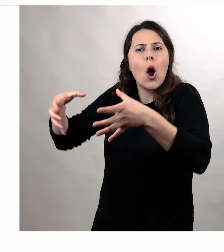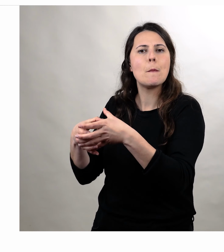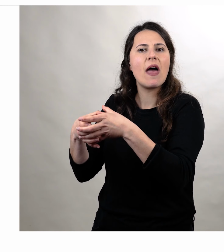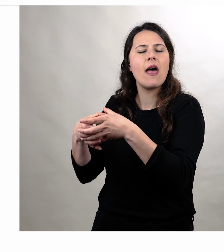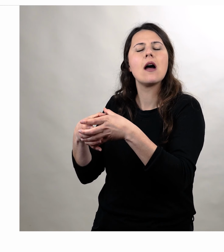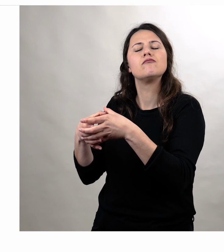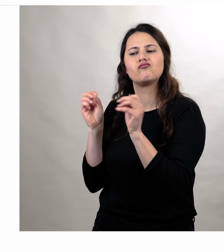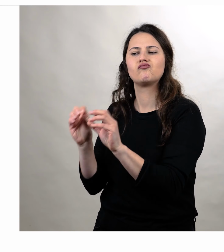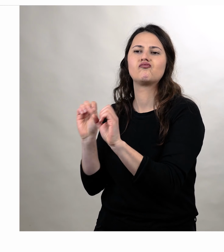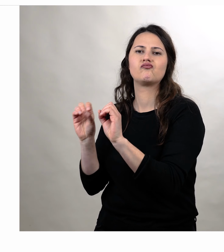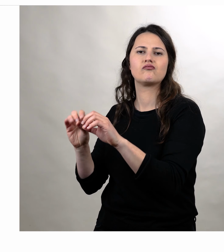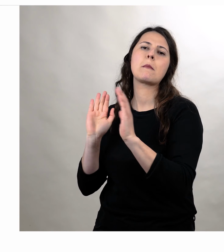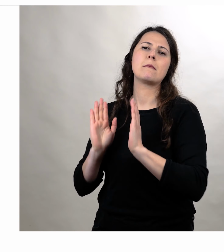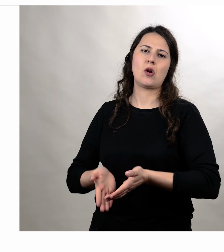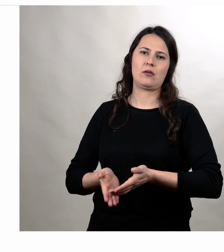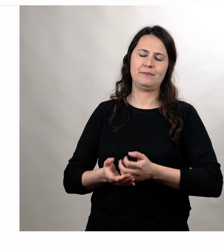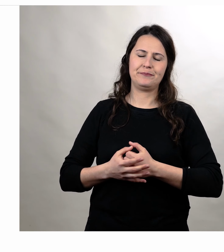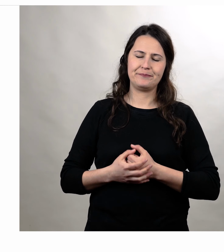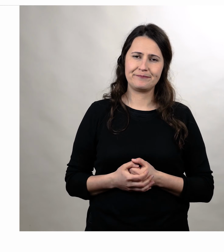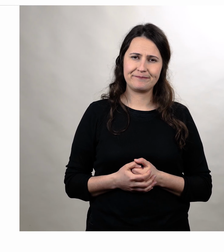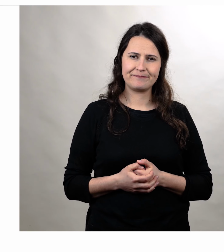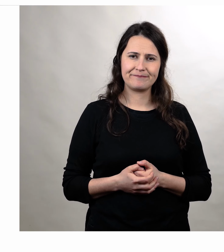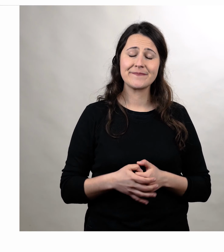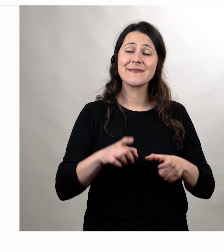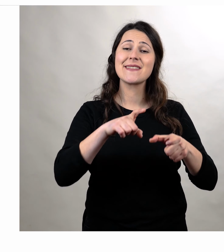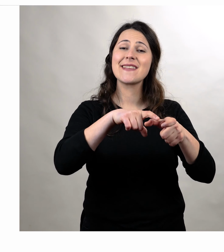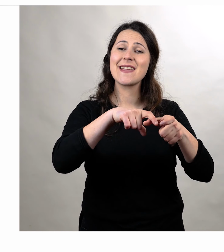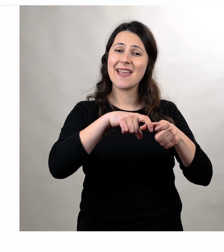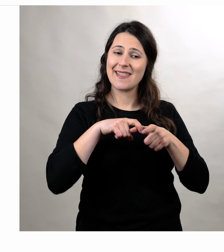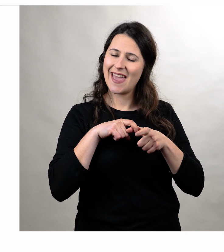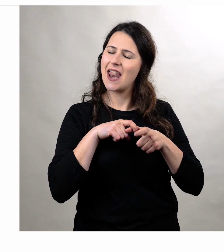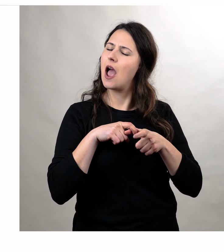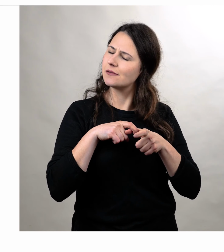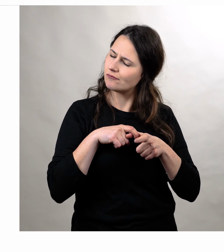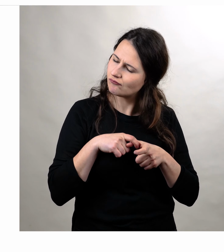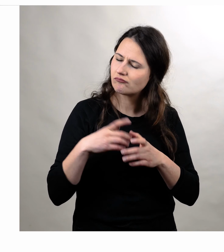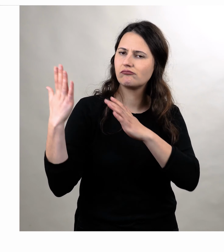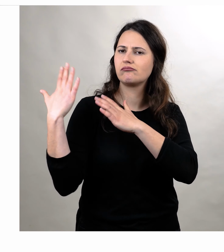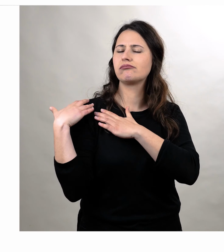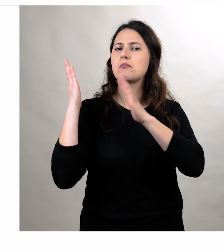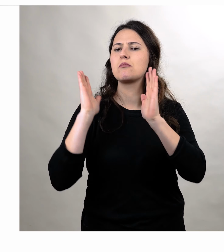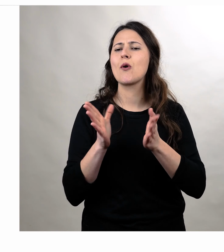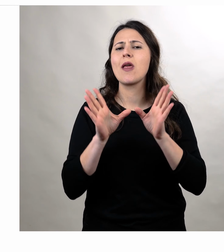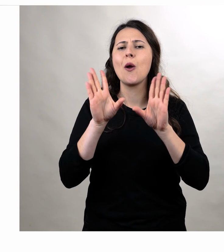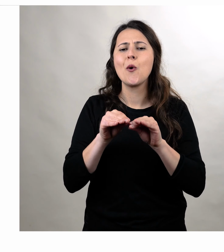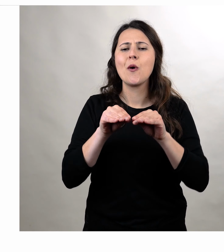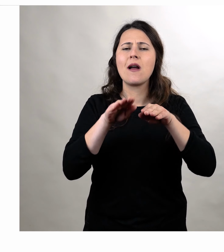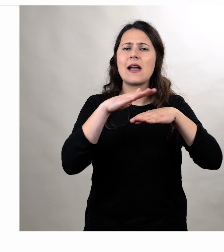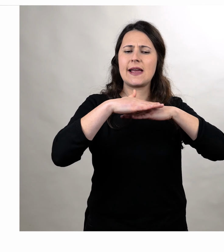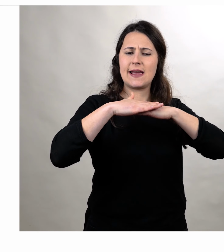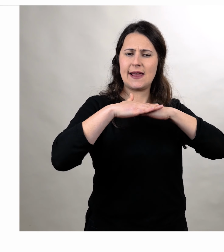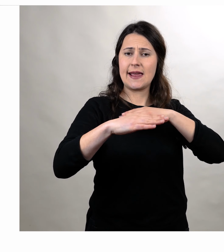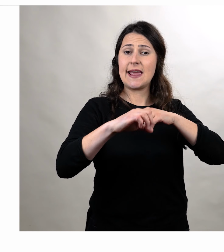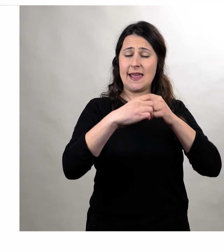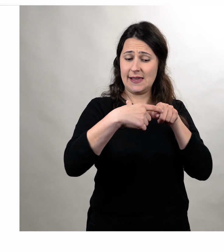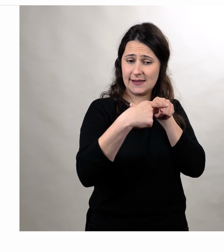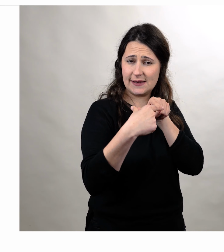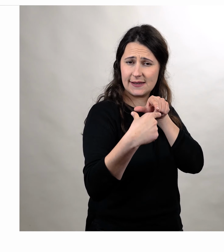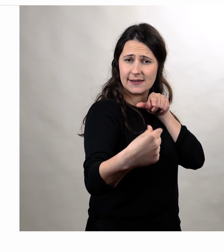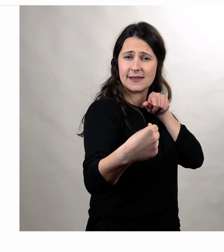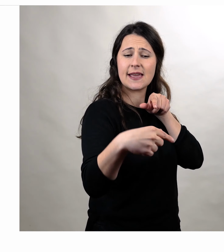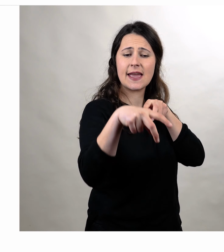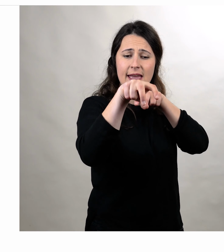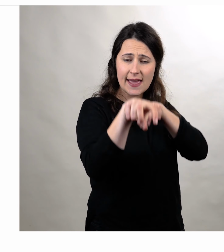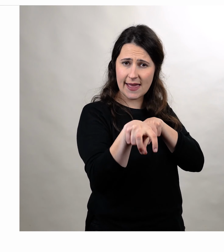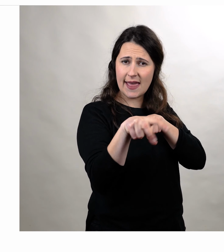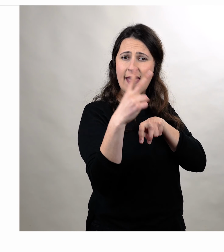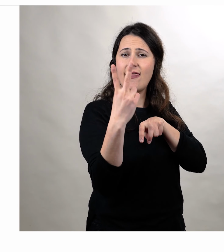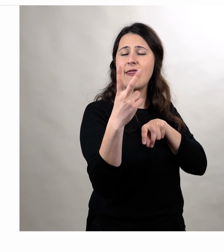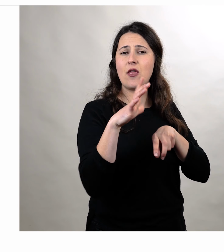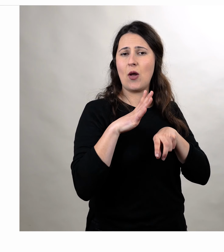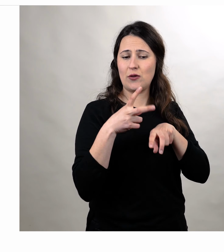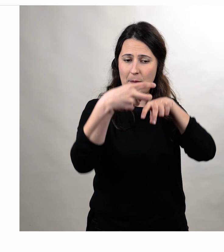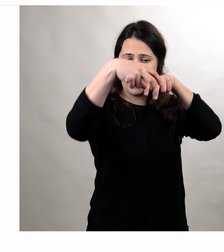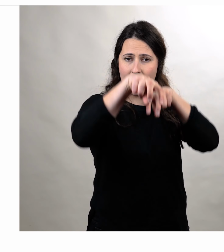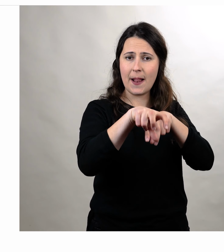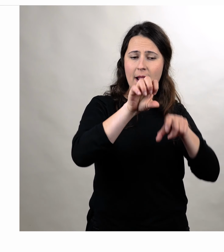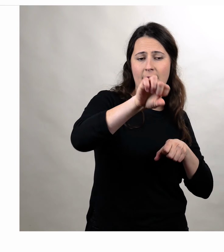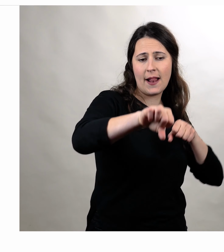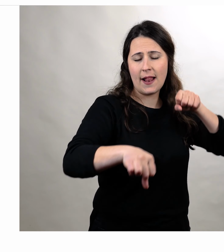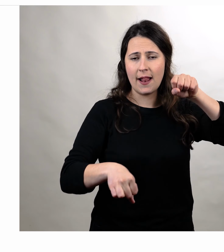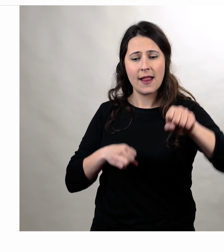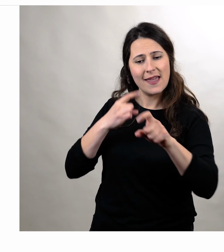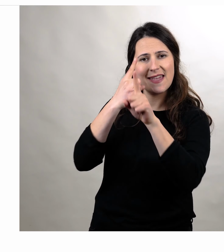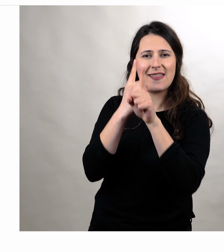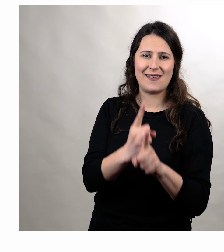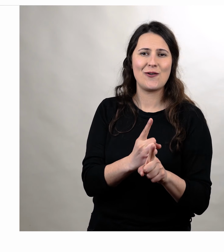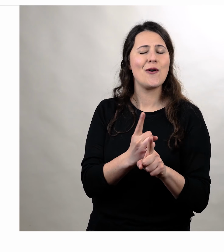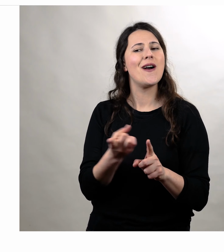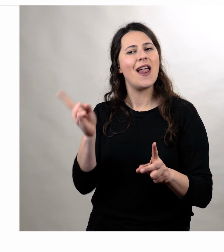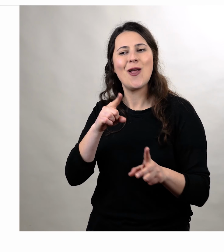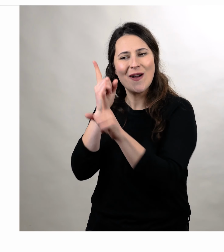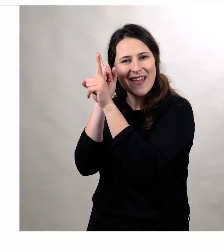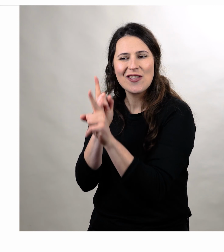Η εταιρεία προσφέρει επίσης συναρπαστικές εκδρομές στο ποτάμι με διθέσια κανό, καθώς και ειδικά μαθήματα για προχωρημένους.